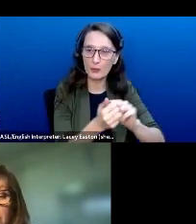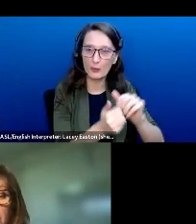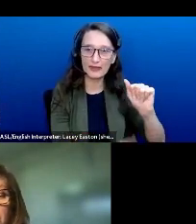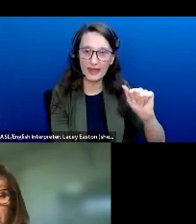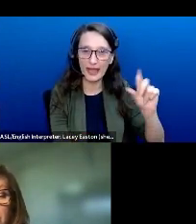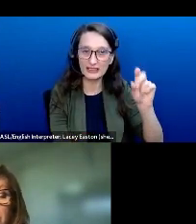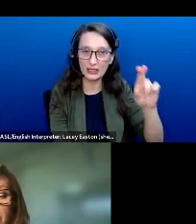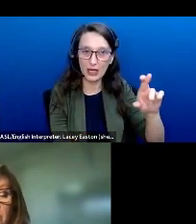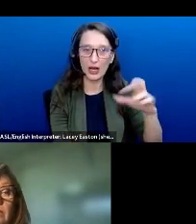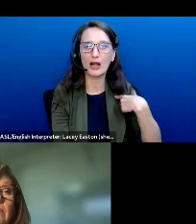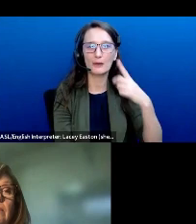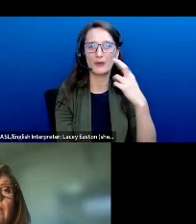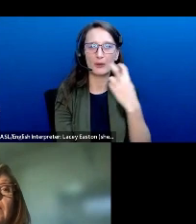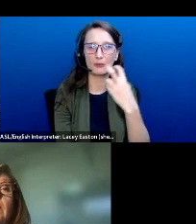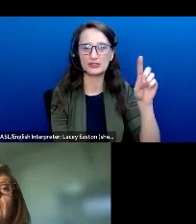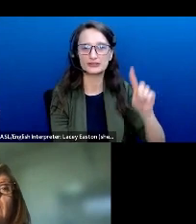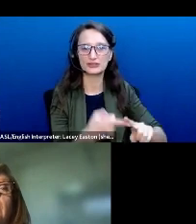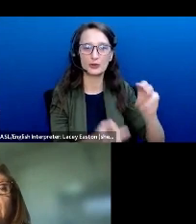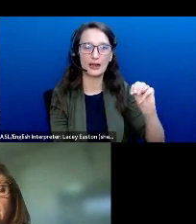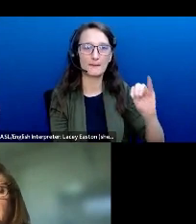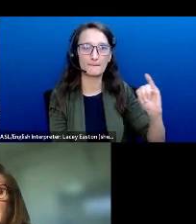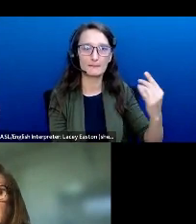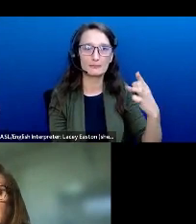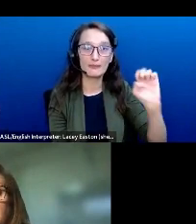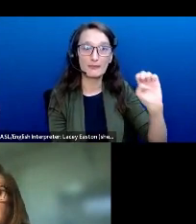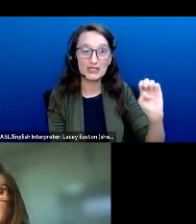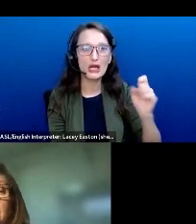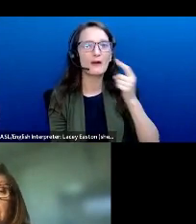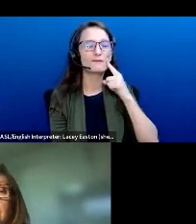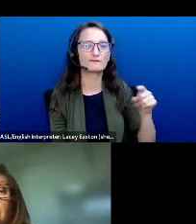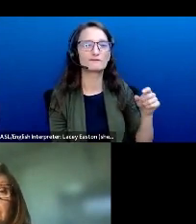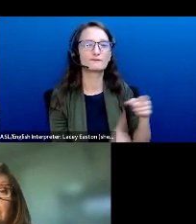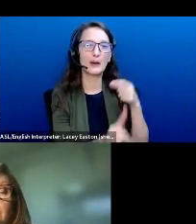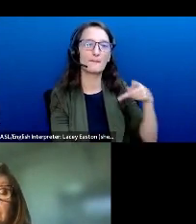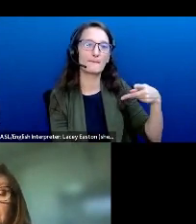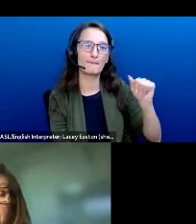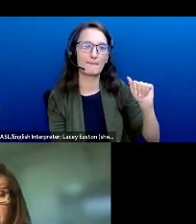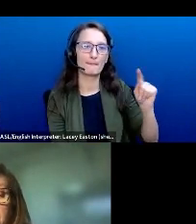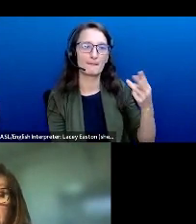pasarle la palabra a Michelle Kinner de Pathways to Partnerships para compartir la asistencia que